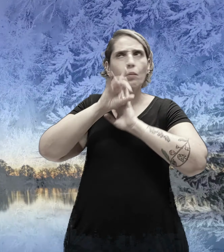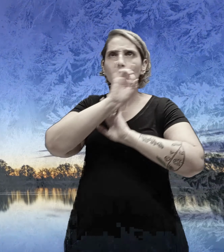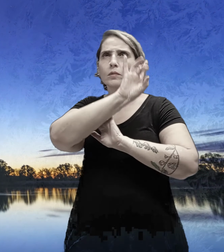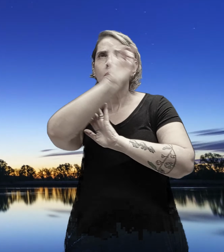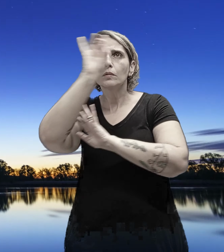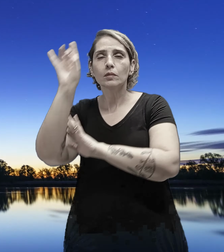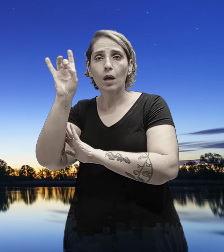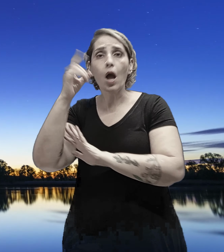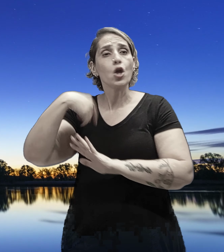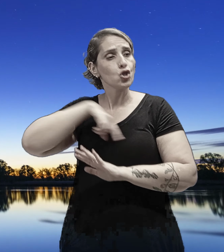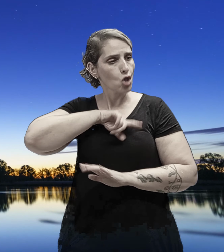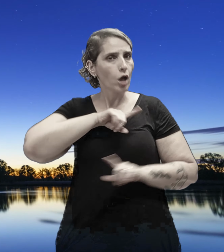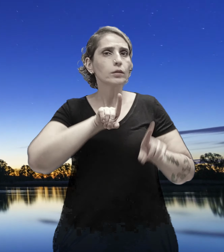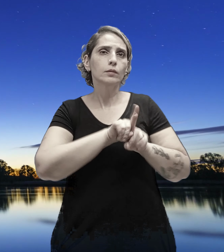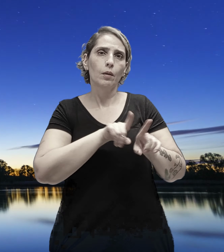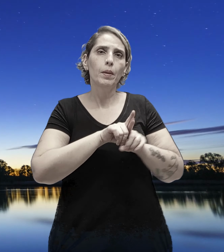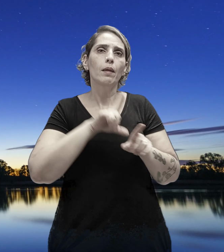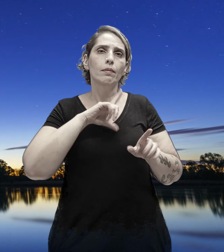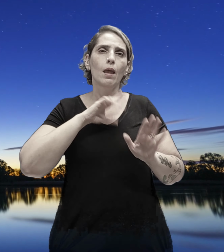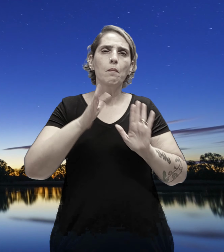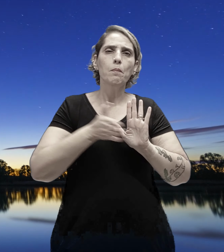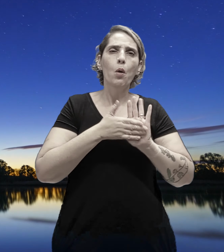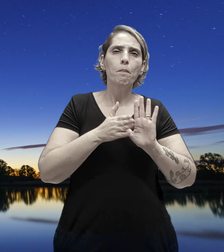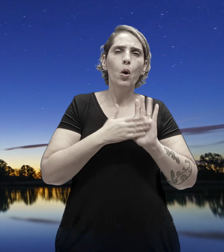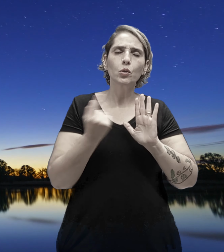cada um de nós possui um propósito singular,